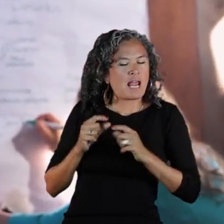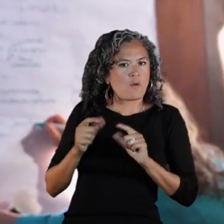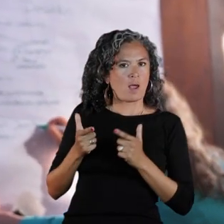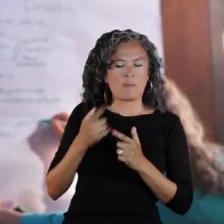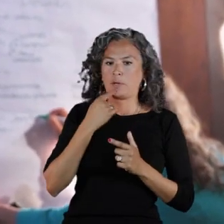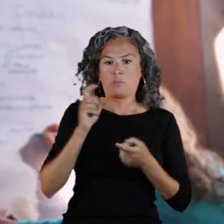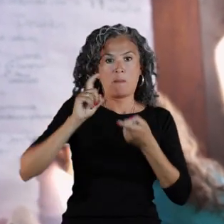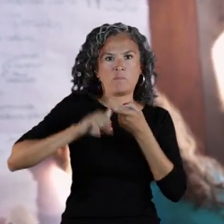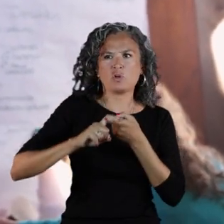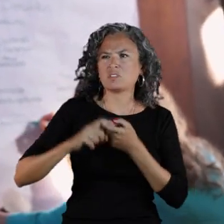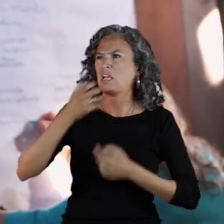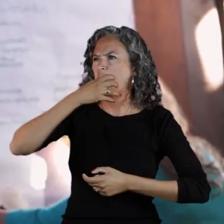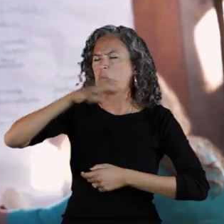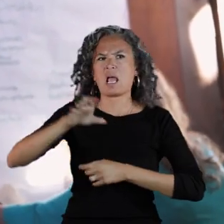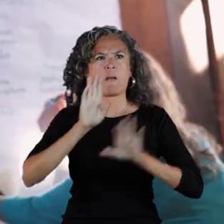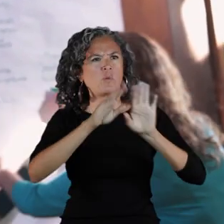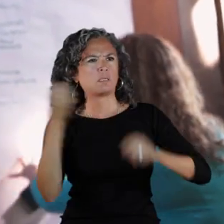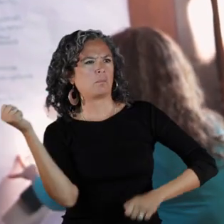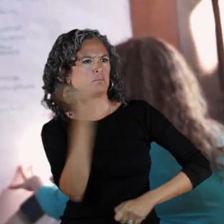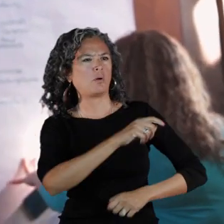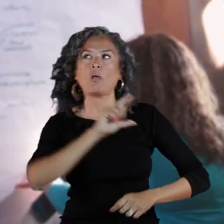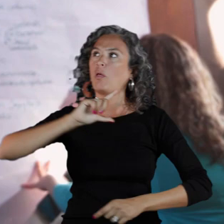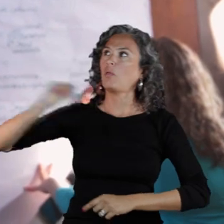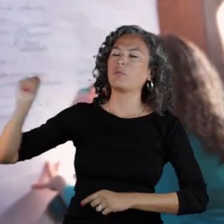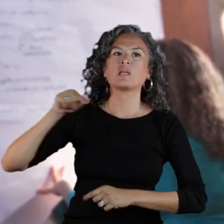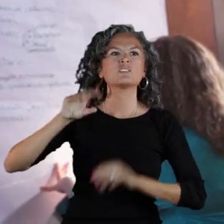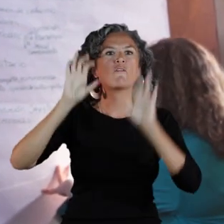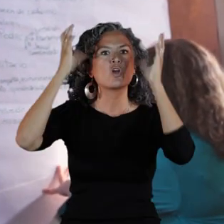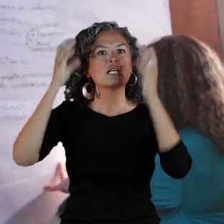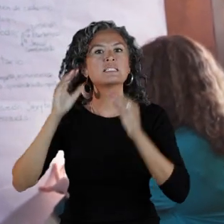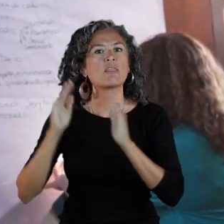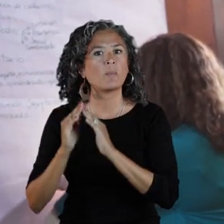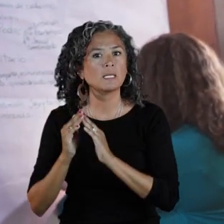Mi marido me grito, golpeo la puerta y se fue. ¿Es violencia doméstica?